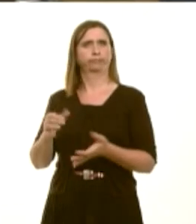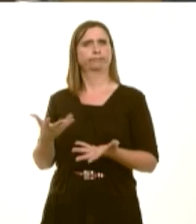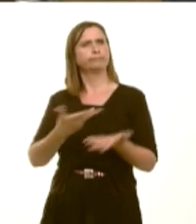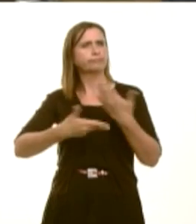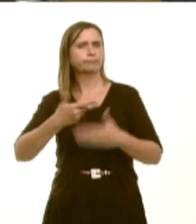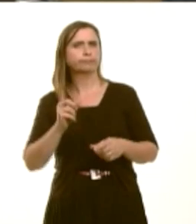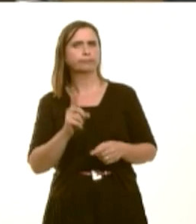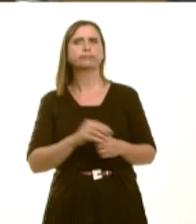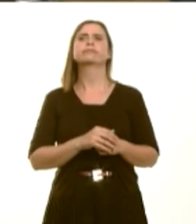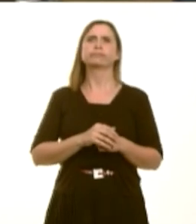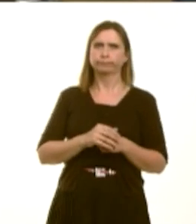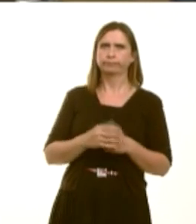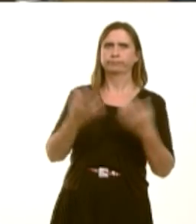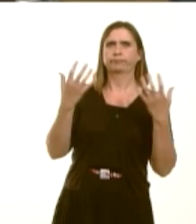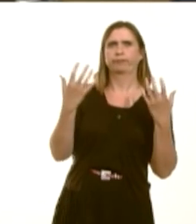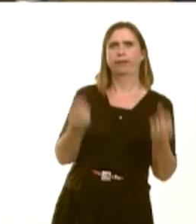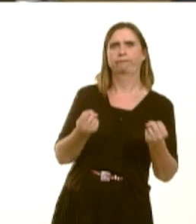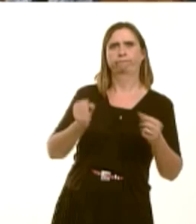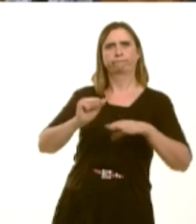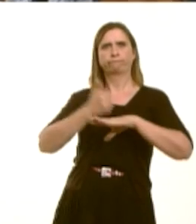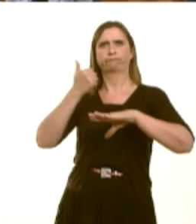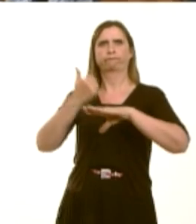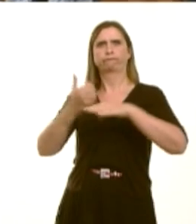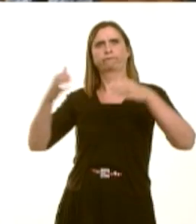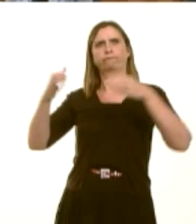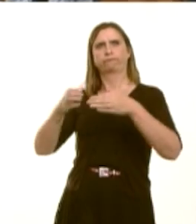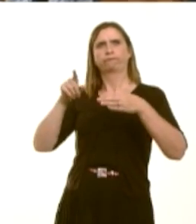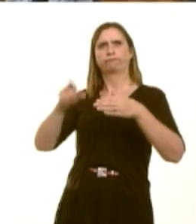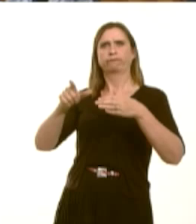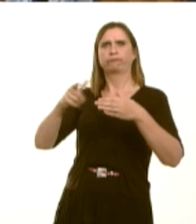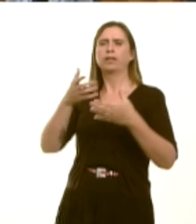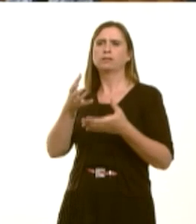to tackle alcohol misuse in Wales. I know that the Cwm Taf area planning board commissioning